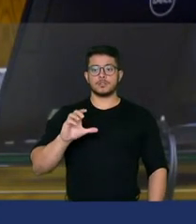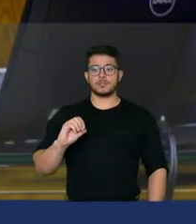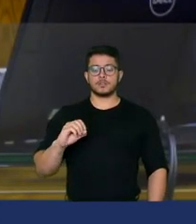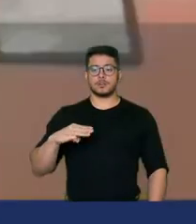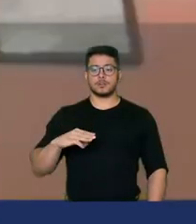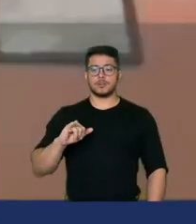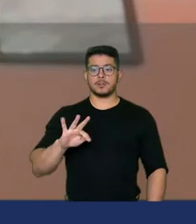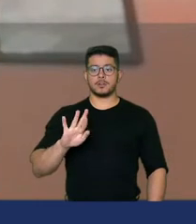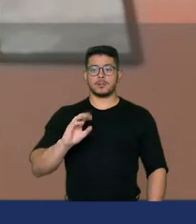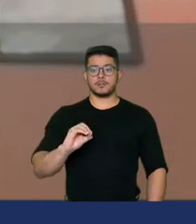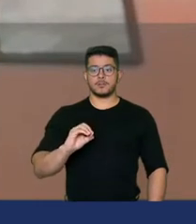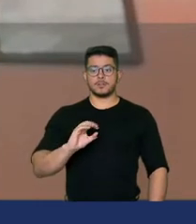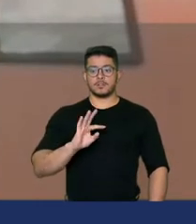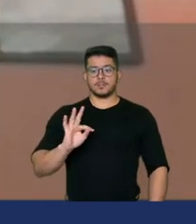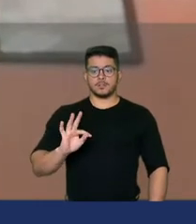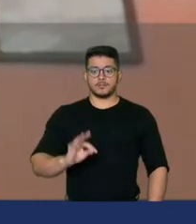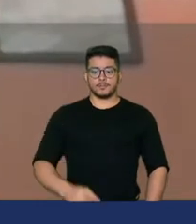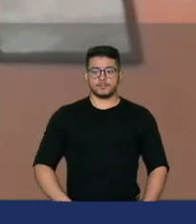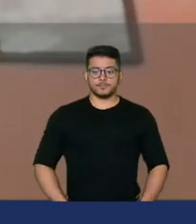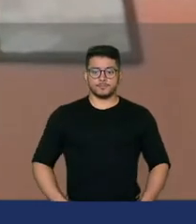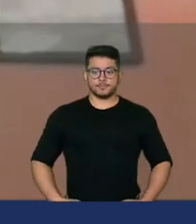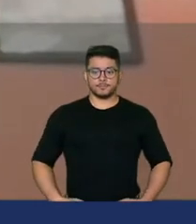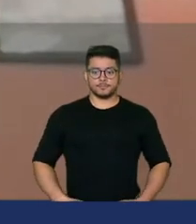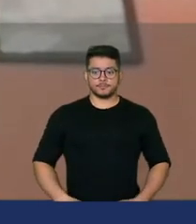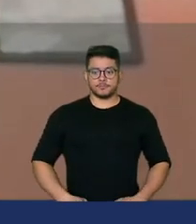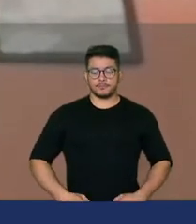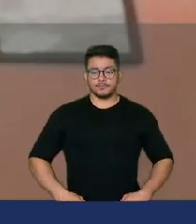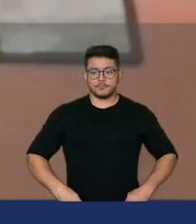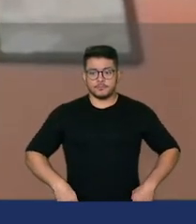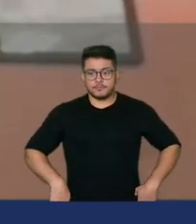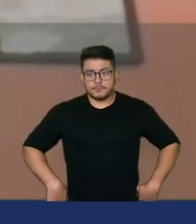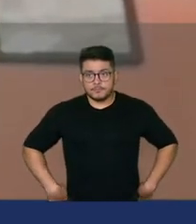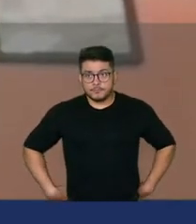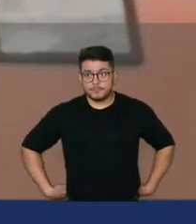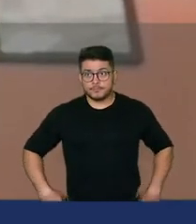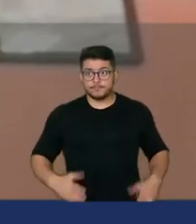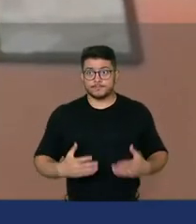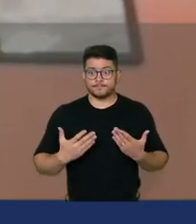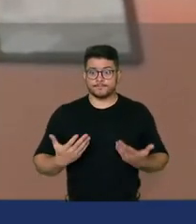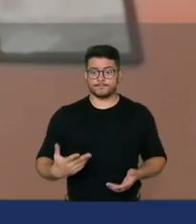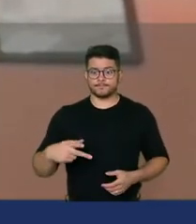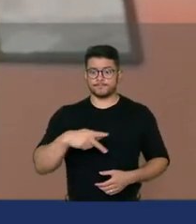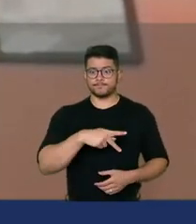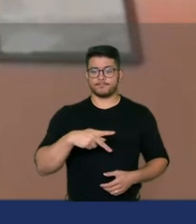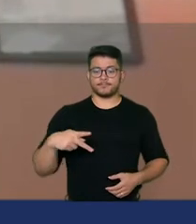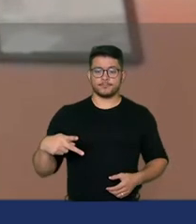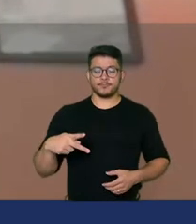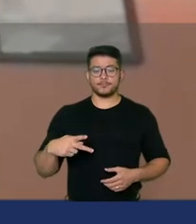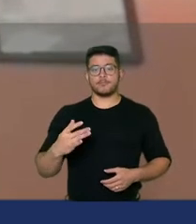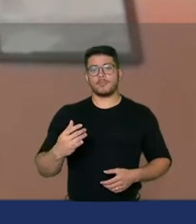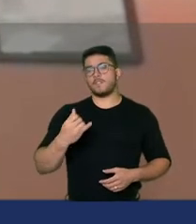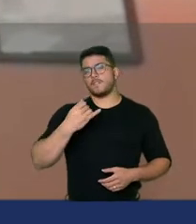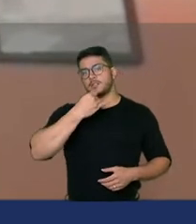FAVOR, DEPUTADO THIAGO MITRAUD. [DEPUTADO]: PERFEITO, PRESIDENTE. DADO QUE INFELIZMENTE NÓS NÃO CONSEGUIMOS AQUI... DERROTAR